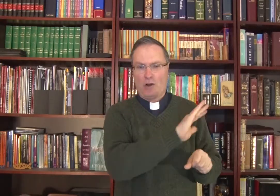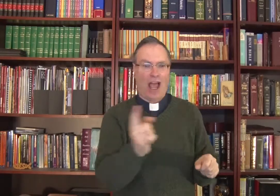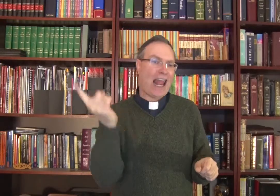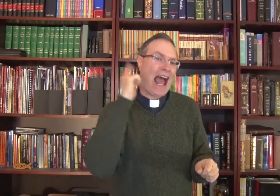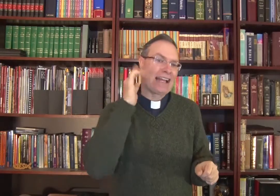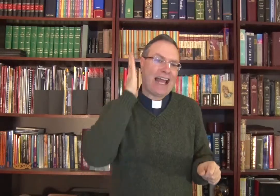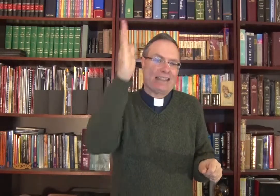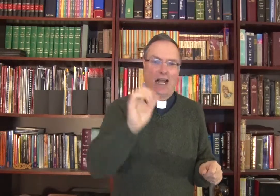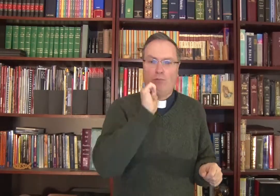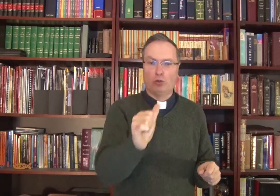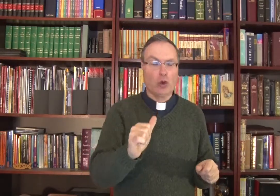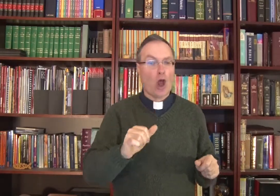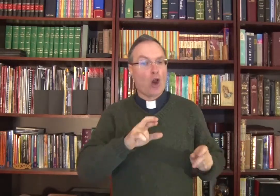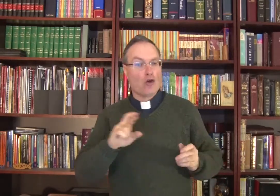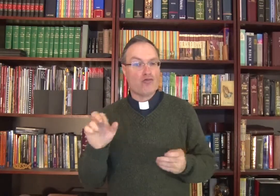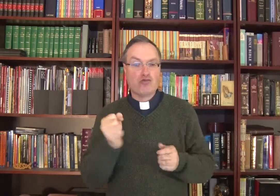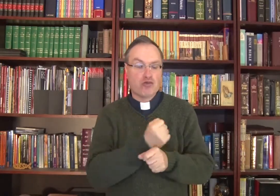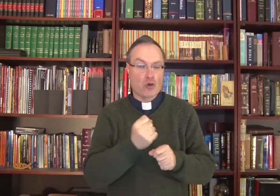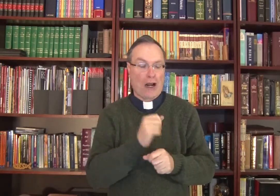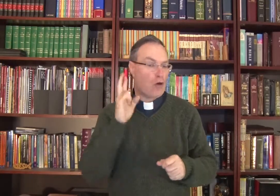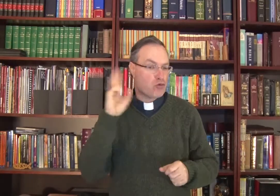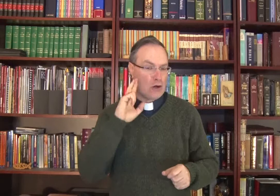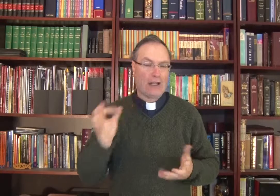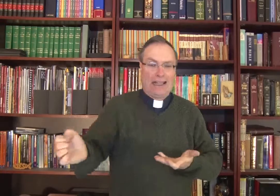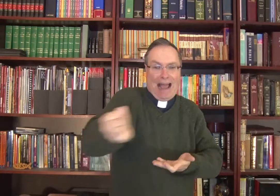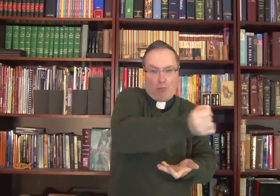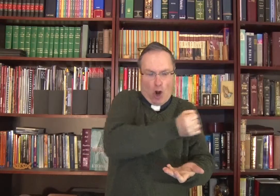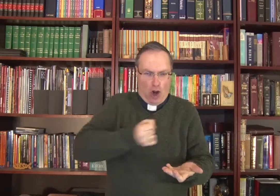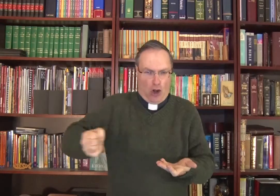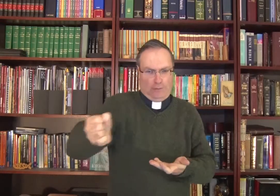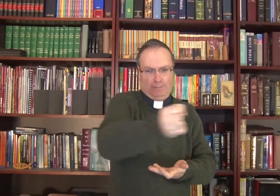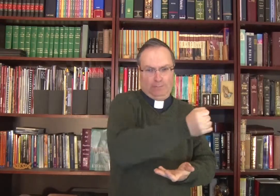et l'on n'y entendra plus le bruit de la meule.